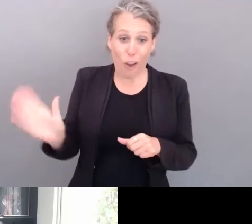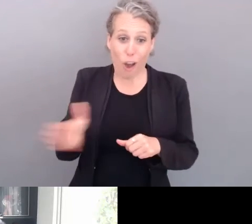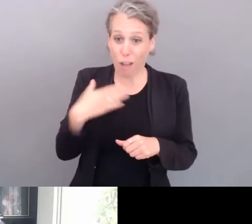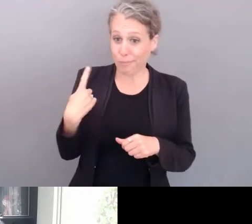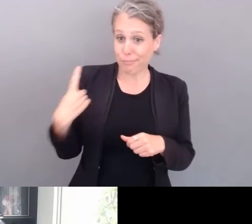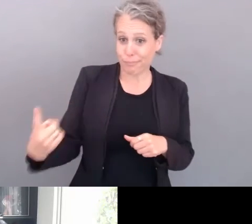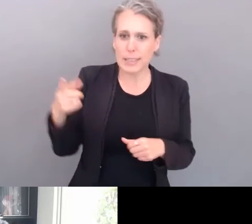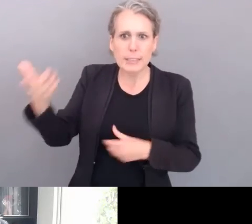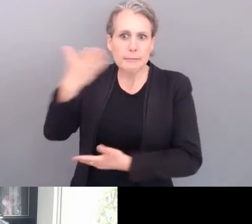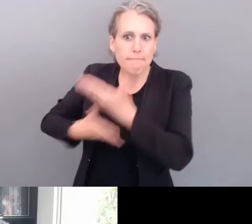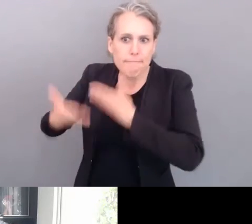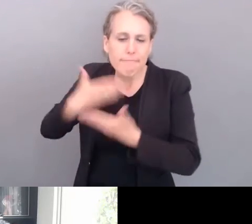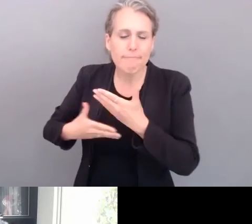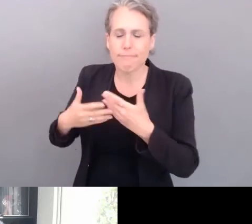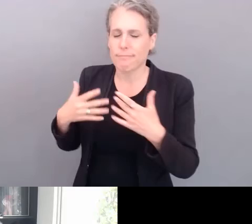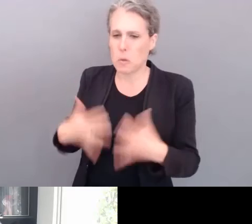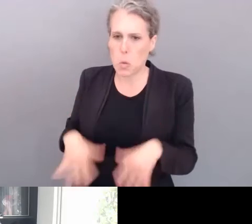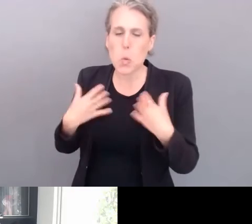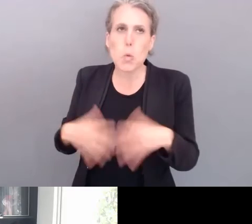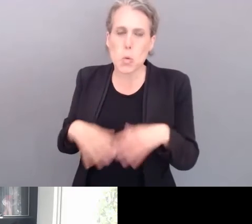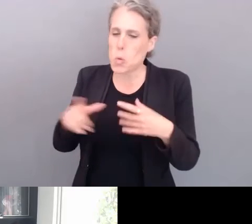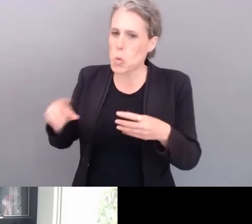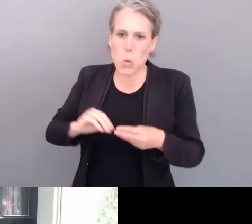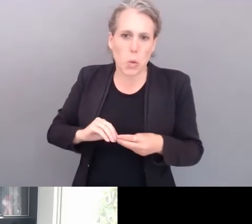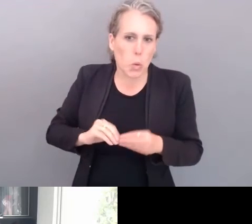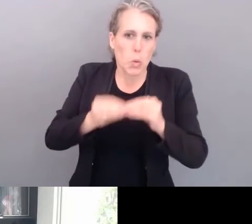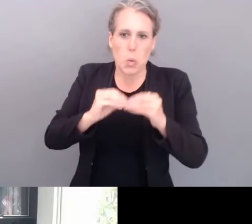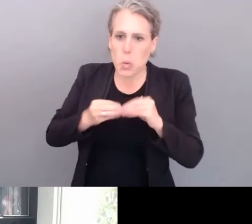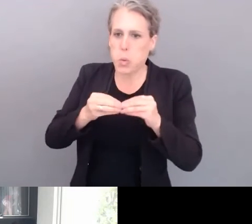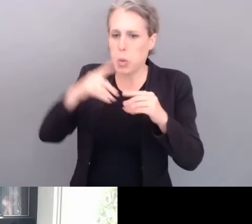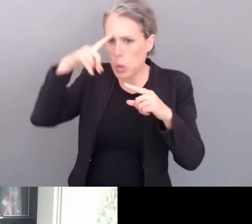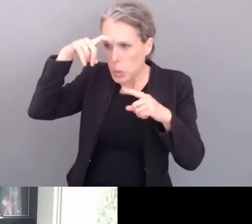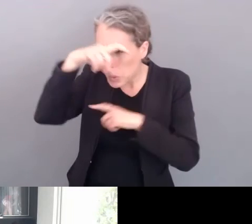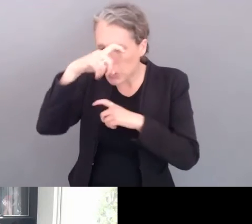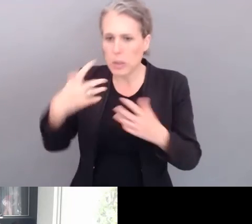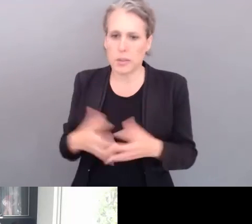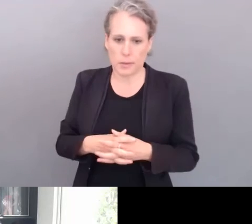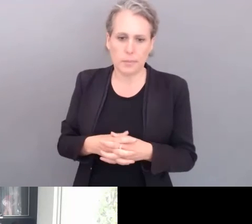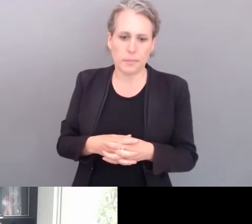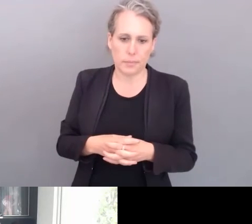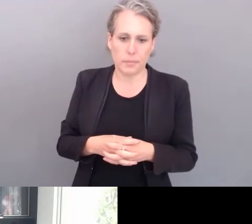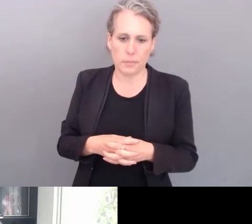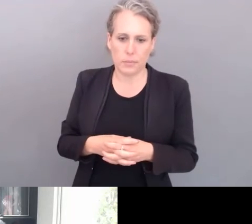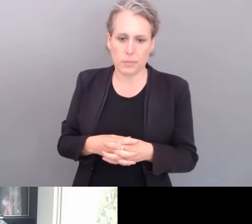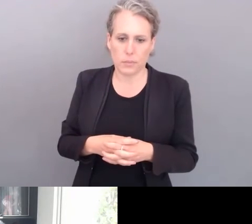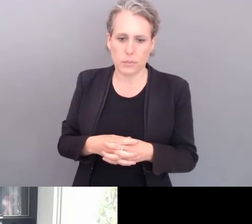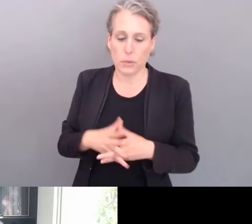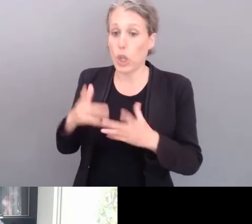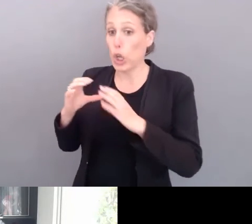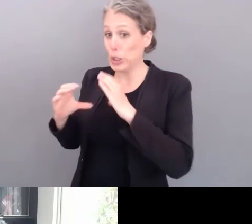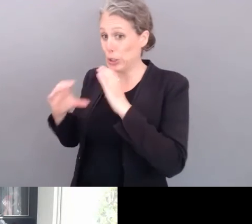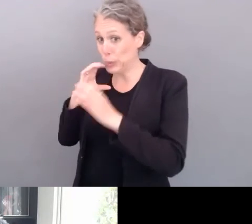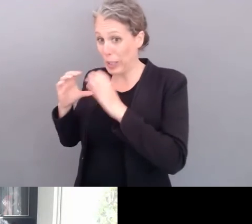vivían solos en el área rural y él pasó por todo este proceso y me compartió